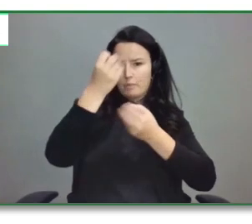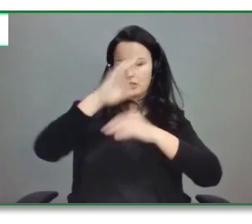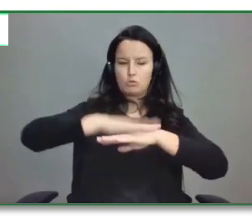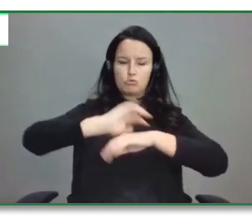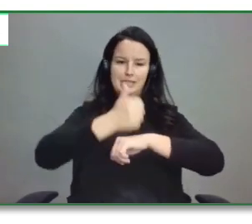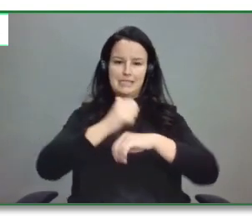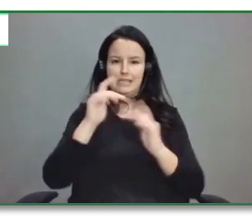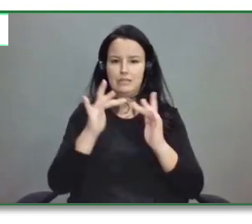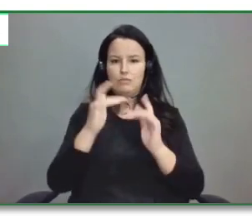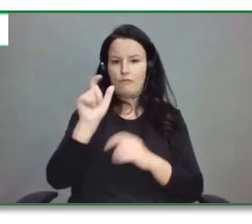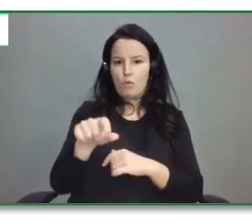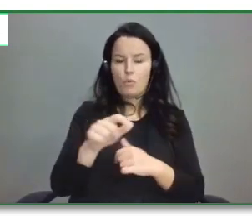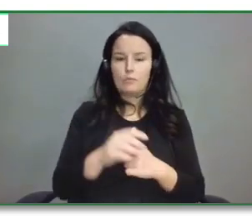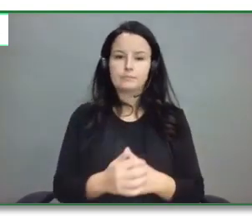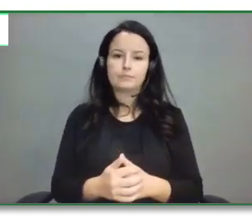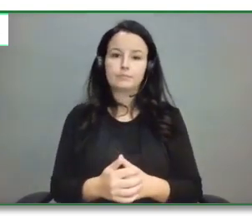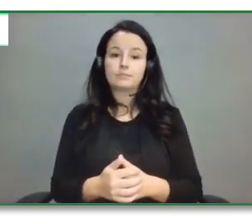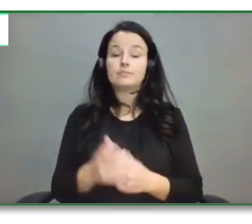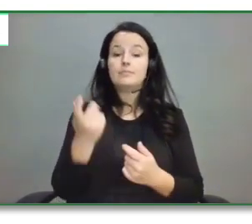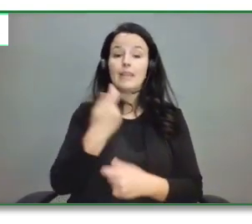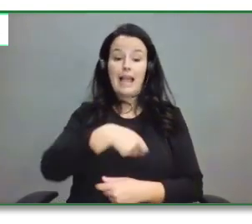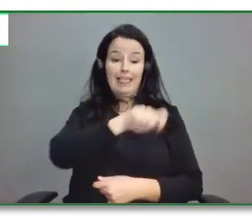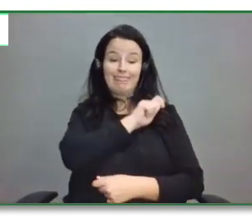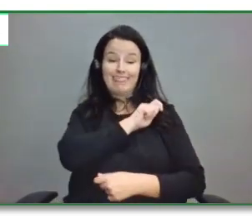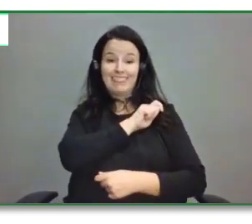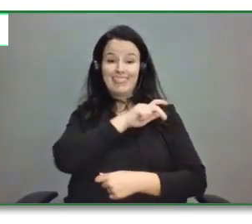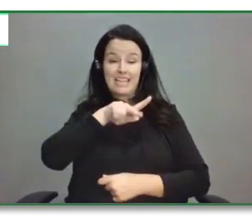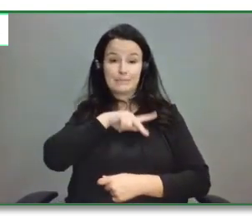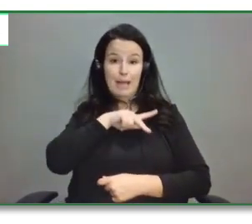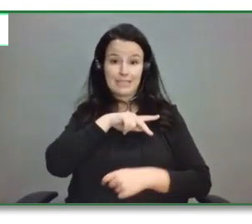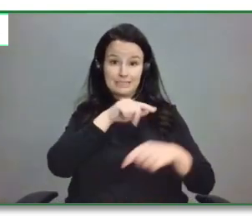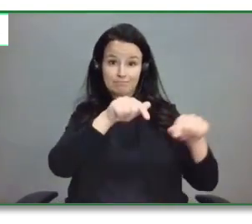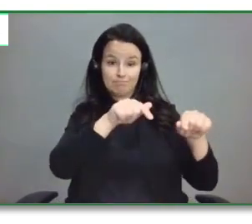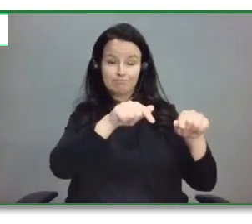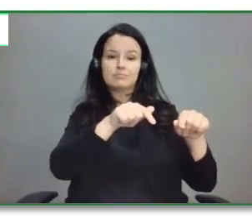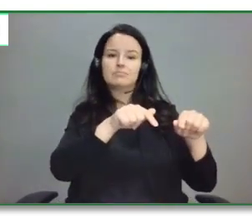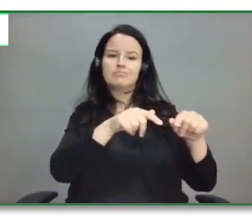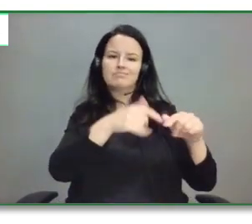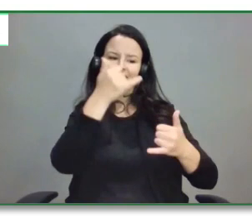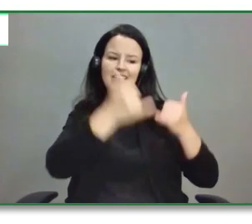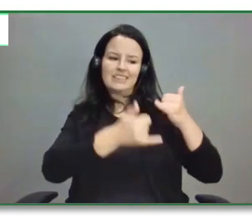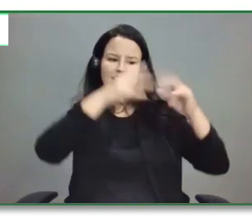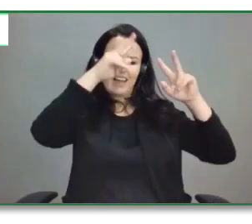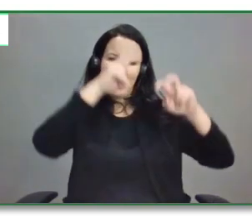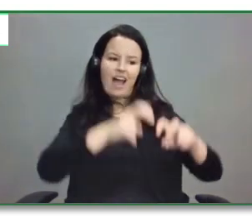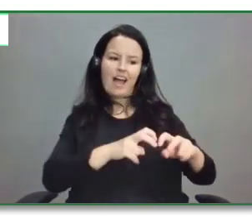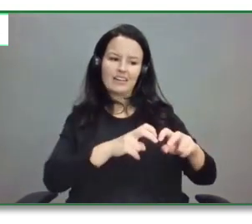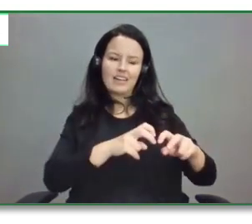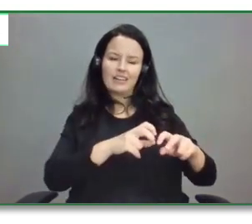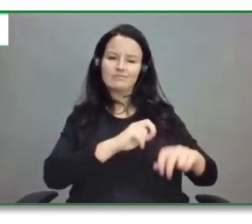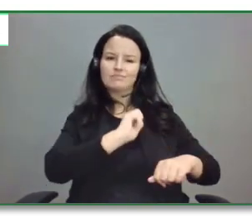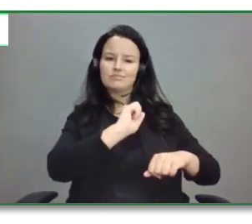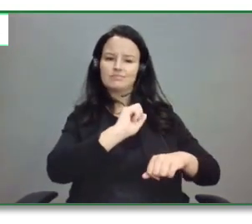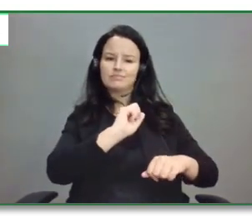en Espagne selon la dernière enquête